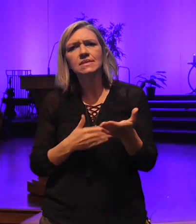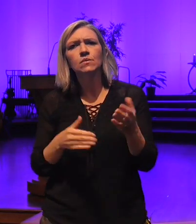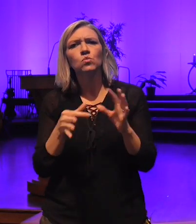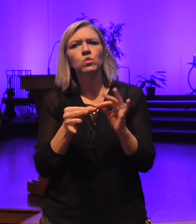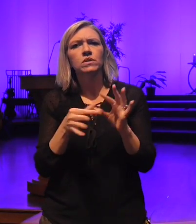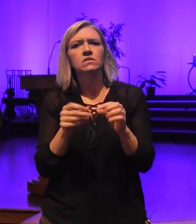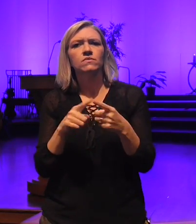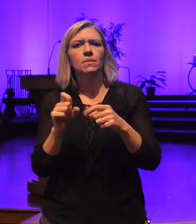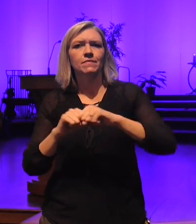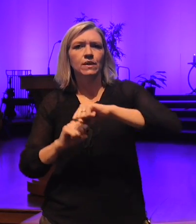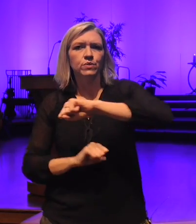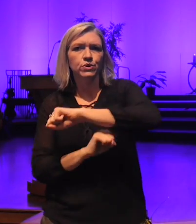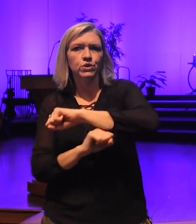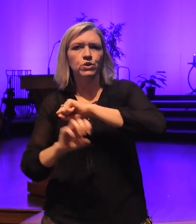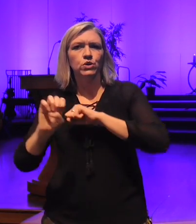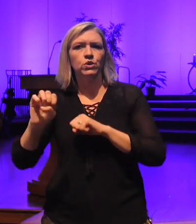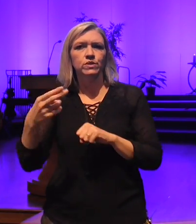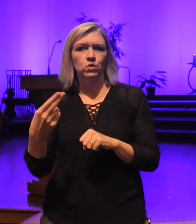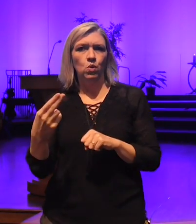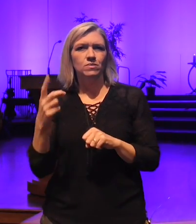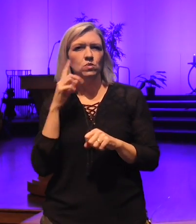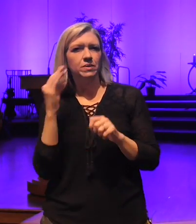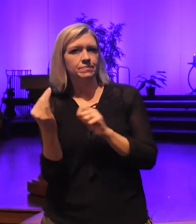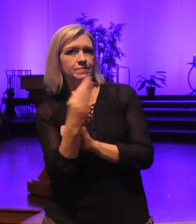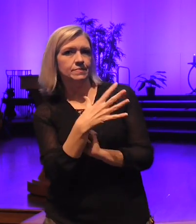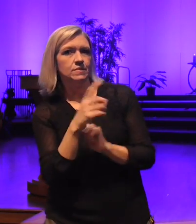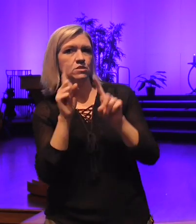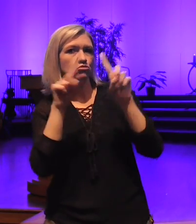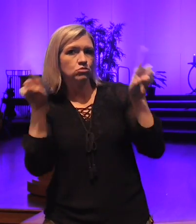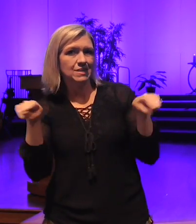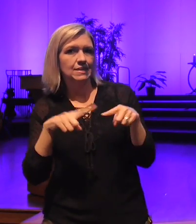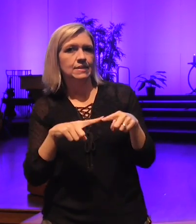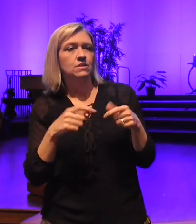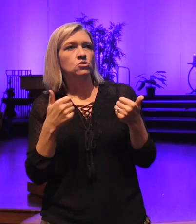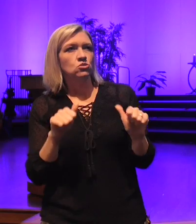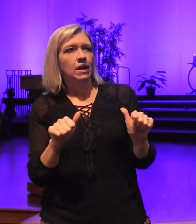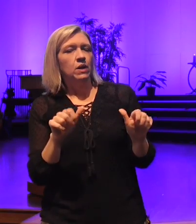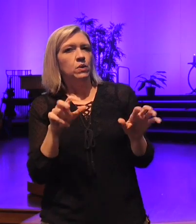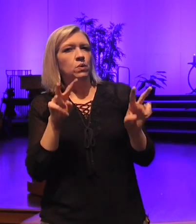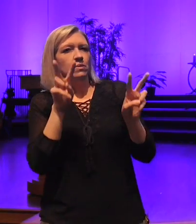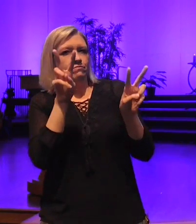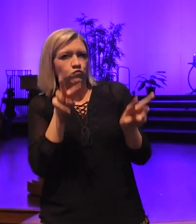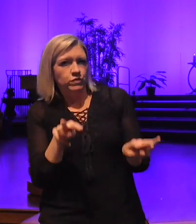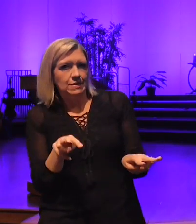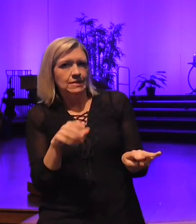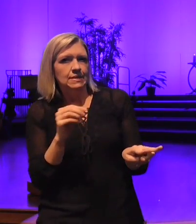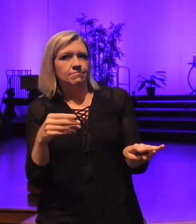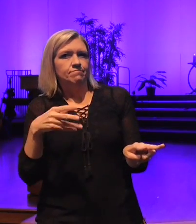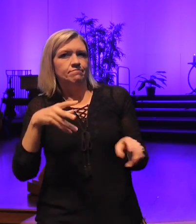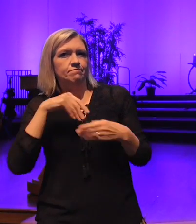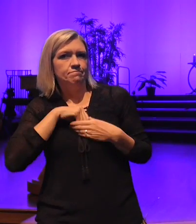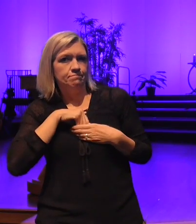poner algunas palabras de nuestro fundador Ernest Holmes en la pantalla y asimilarlas. Son tan extraordinariamente poderosas que